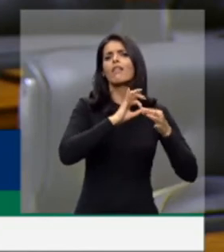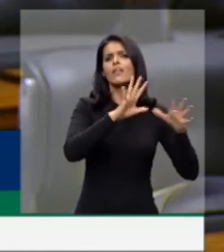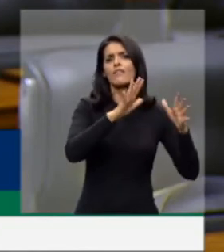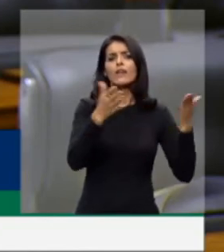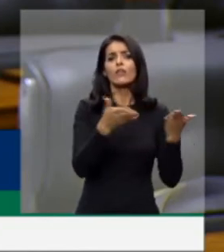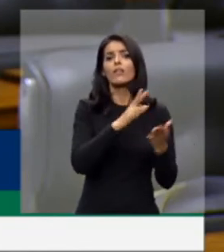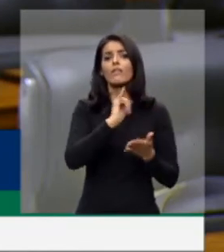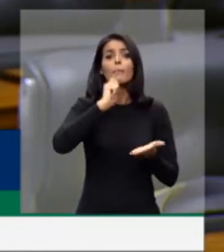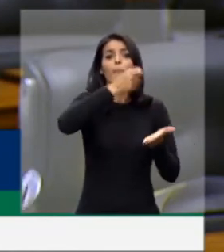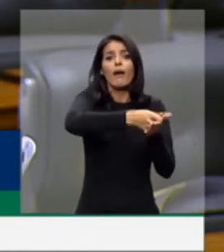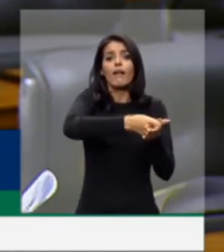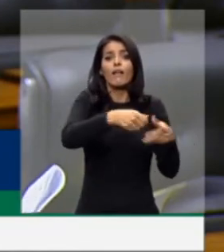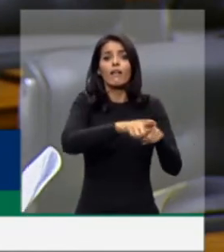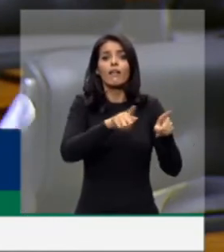REGULADO, E AGORA NÓS PASSAMOS 25% DE ENERGIA, QUE